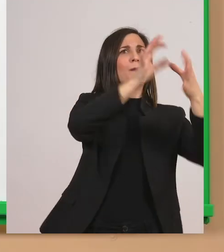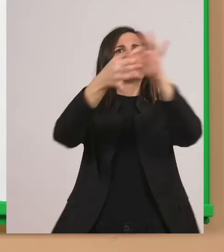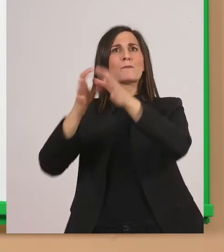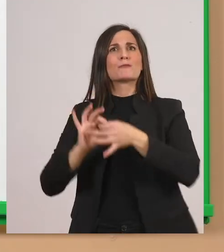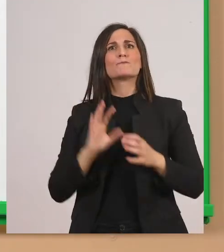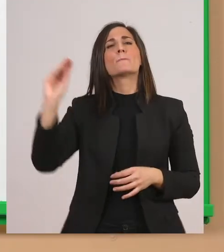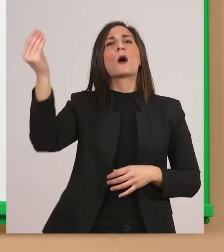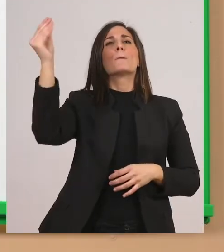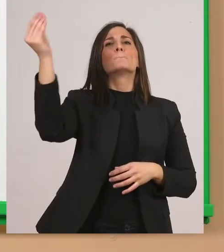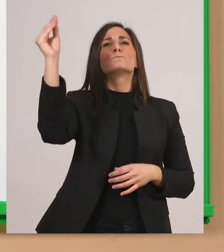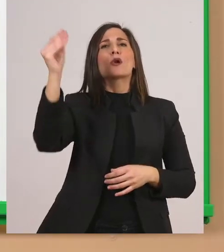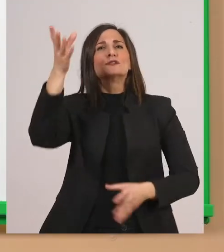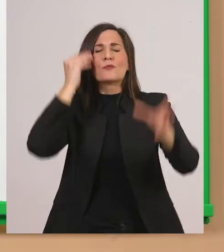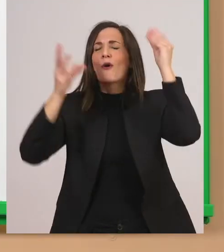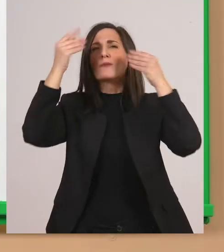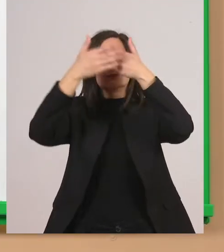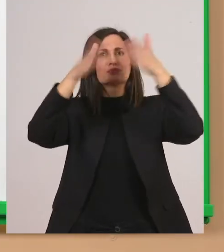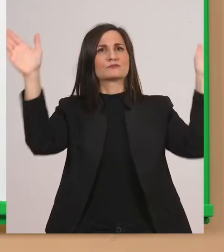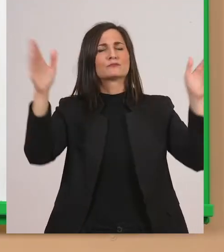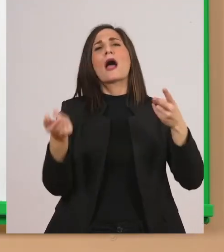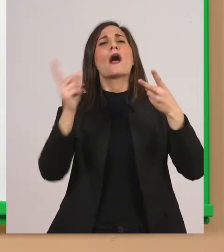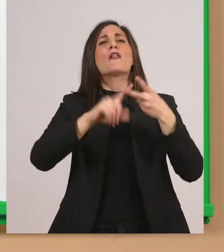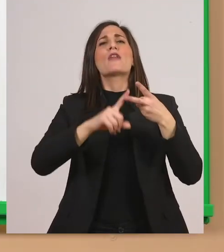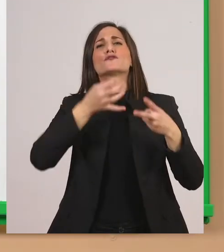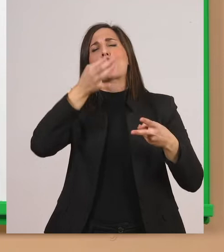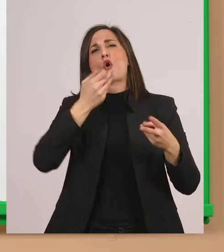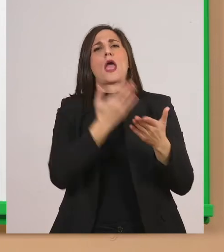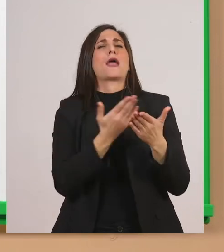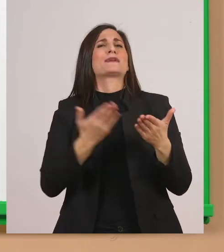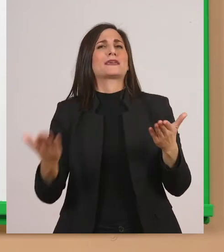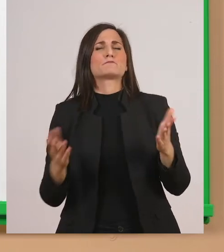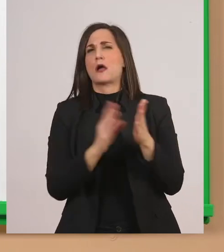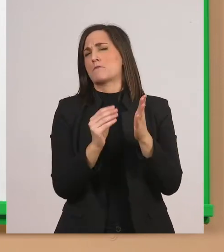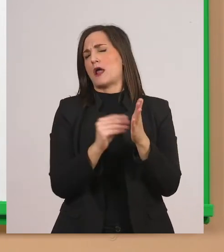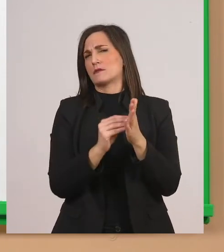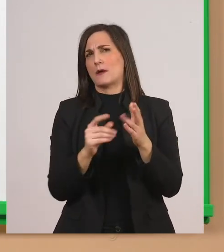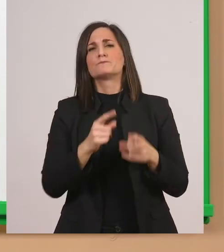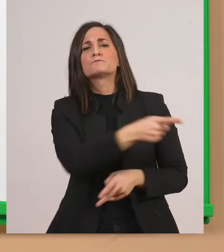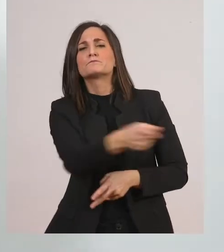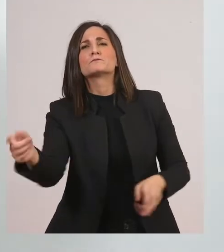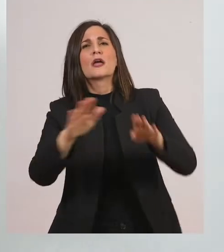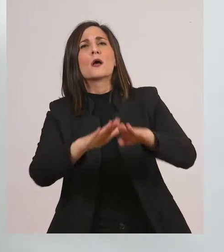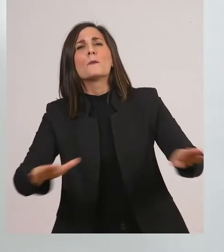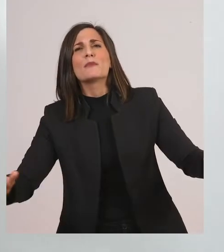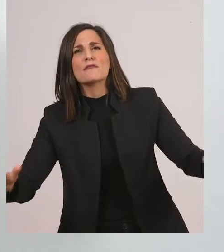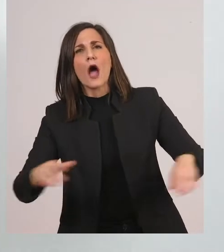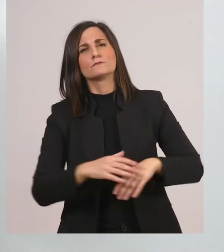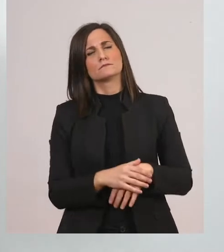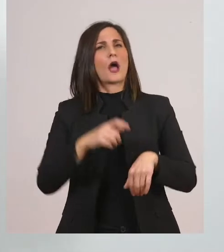Μπορούμε να το κοιτάξουμε σε ένα άλλο επίπεδο. Είδαμε το επίπεδο του πολιτισμού. Ας δούμε κάτι απλό. Εσείς τα παιδιά, η απασχόλησή σας είναι το σχολείο,